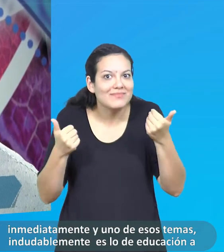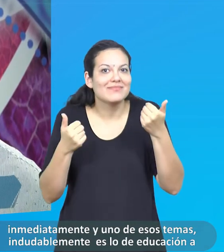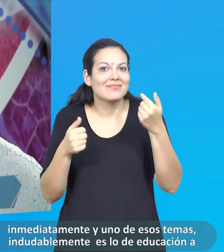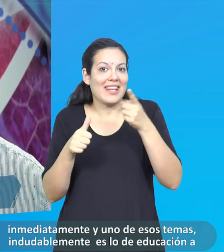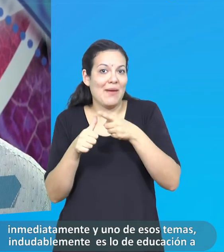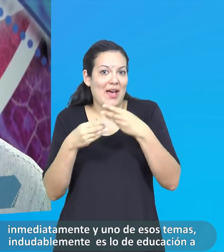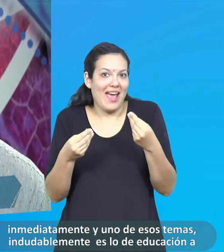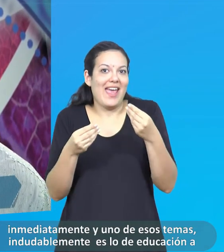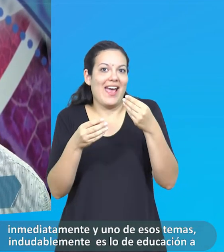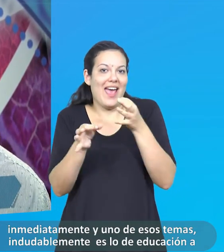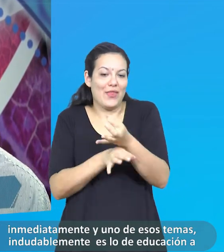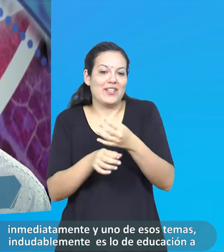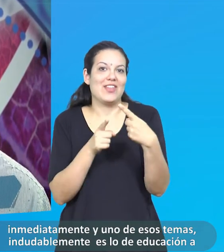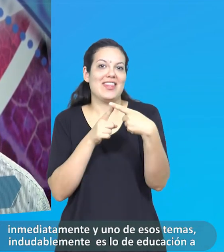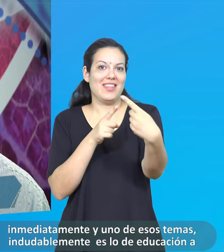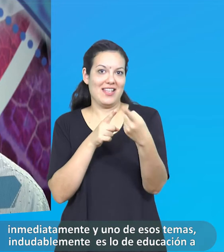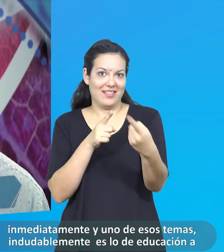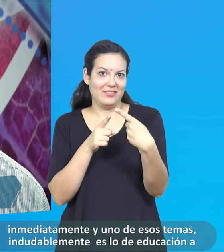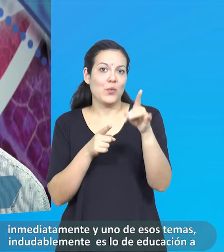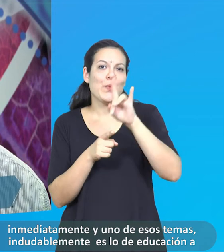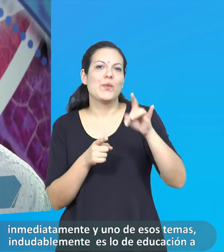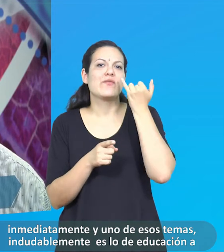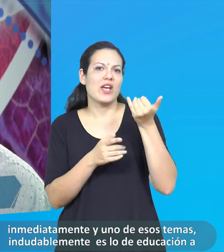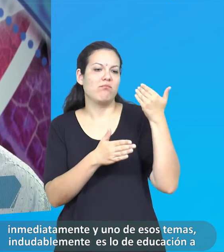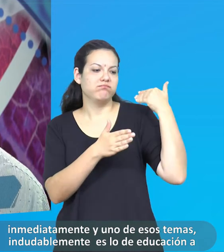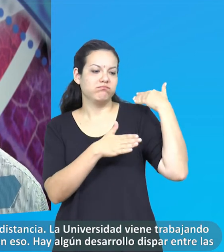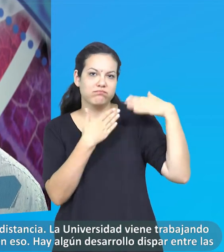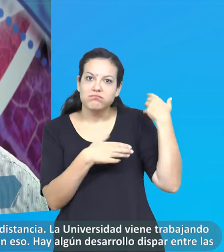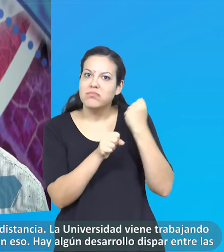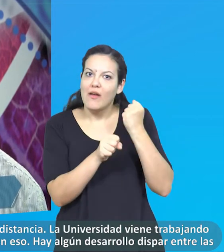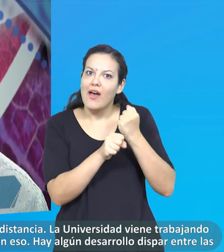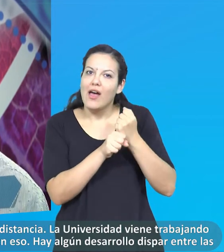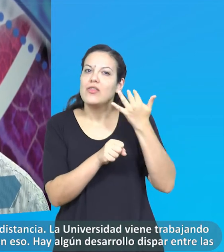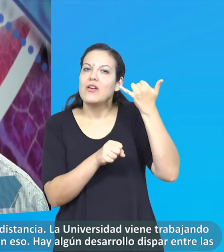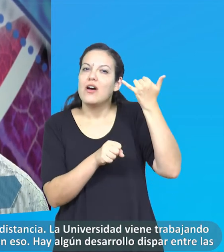es lo de educación a distancia, la Universidad viene trabajando en eso, hay algún desarrollo